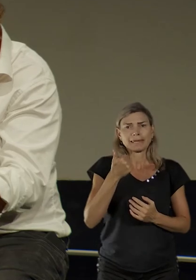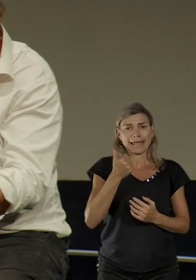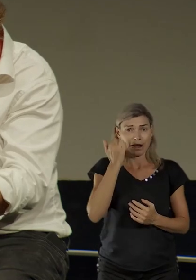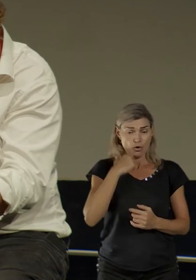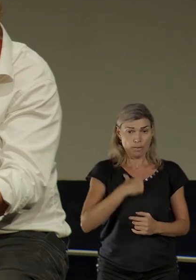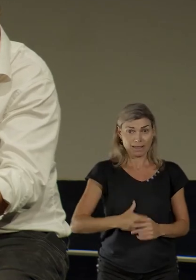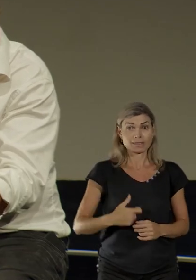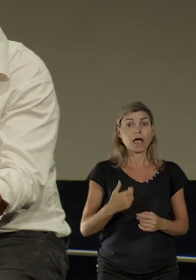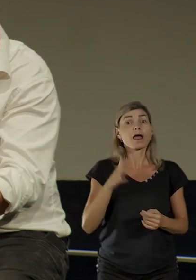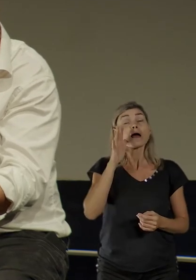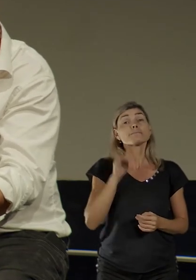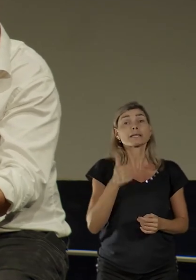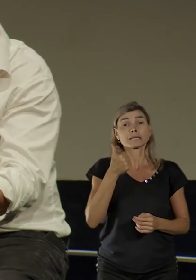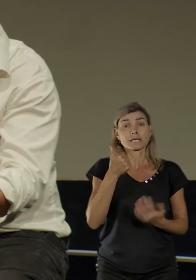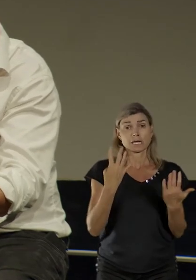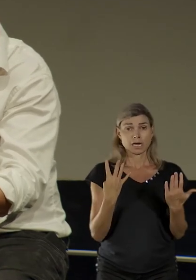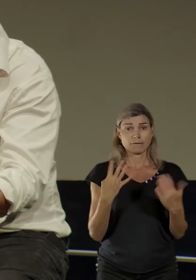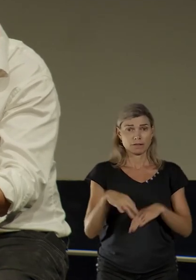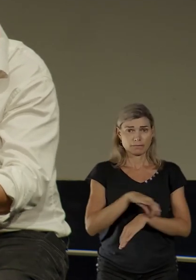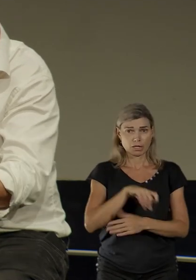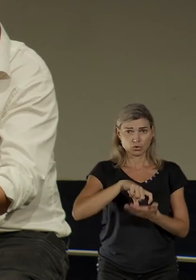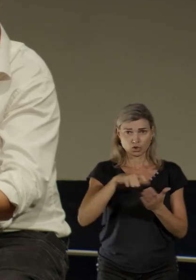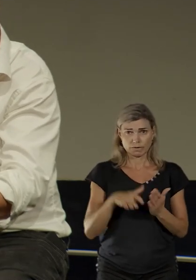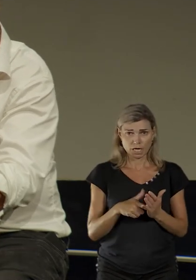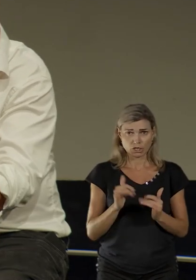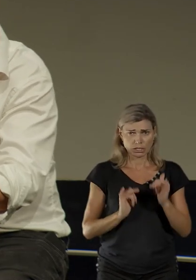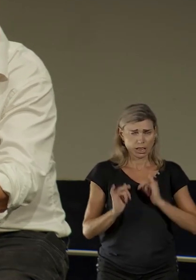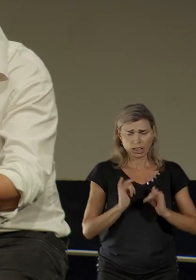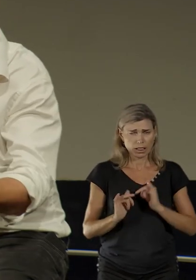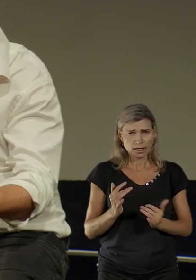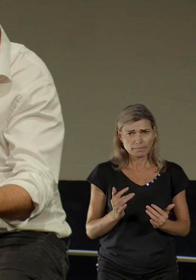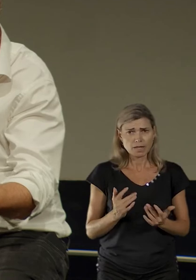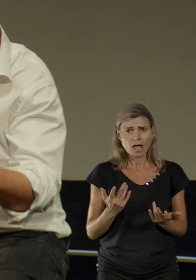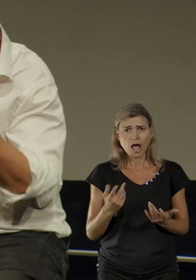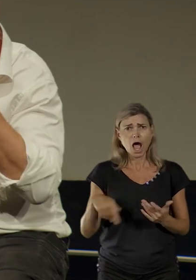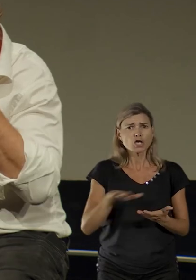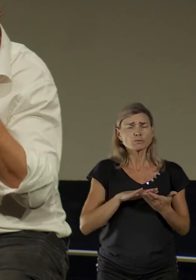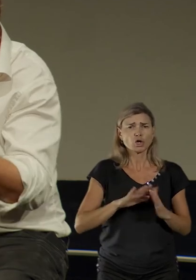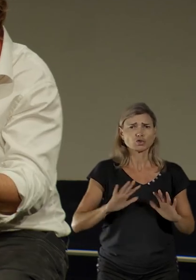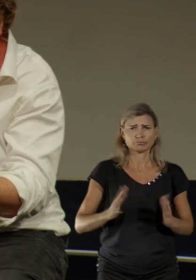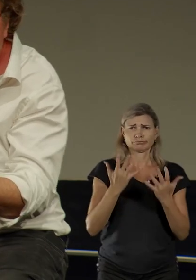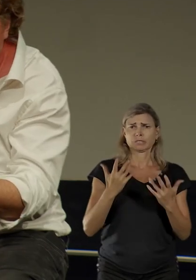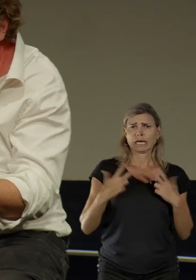A vlastně režimu hrozila určitá vzpoura nebo růst společenské nespokojenosti.